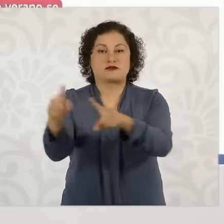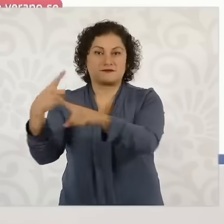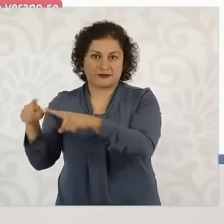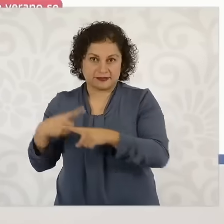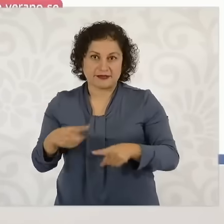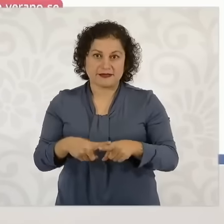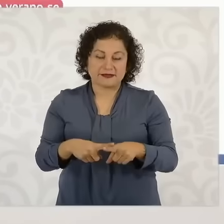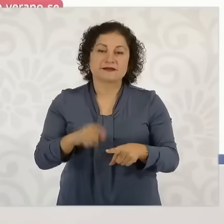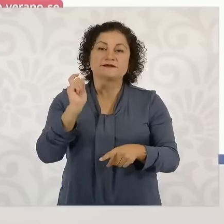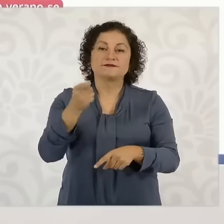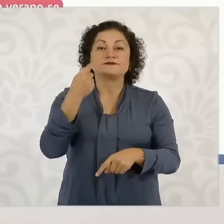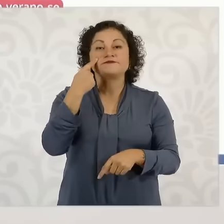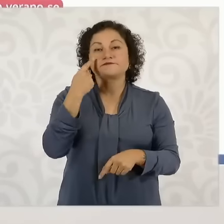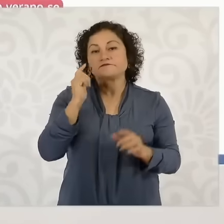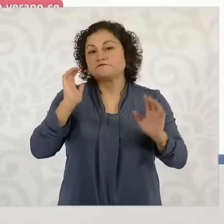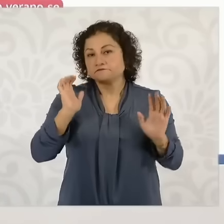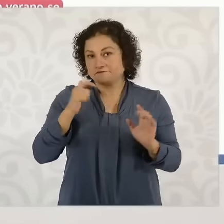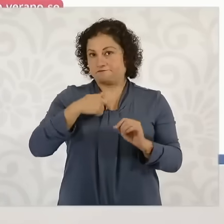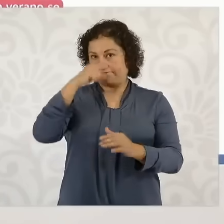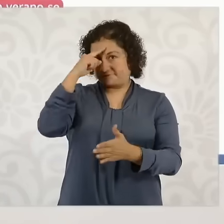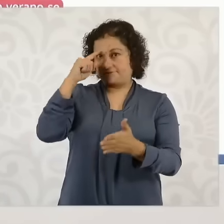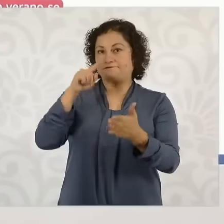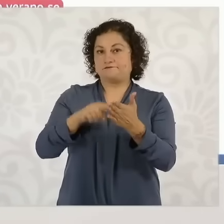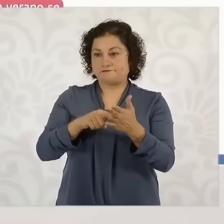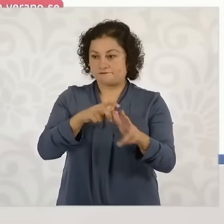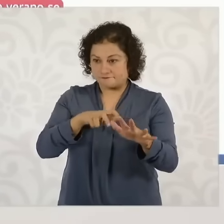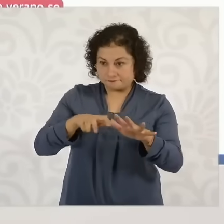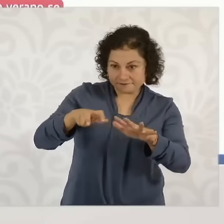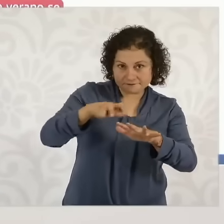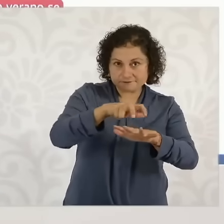Aunque en lo personal creo que la ruta que más ocupación lleva siempre es Cancún,